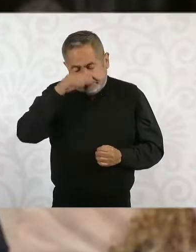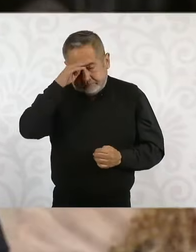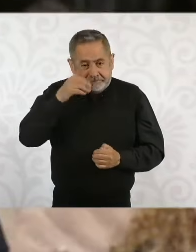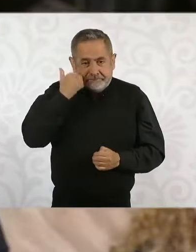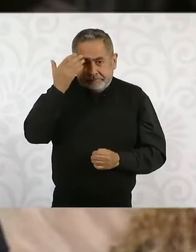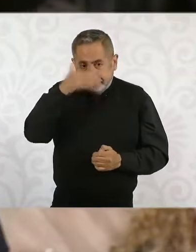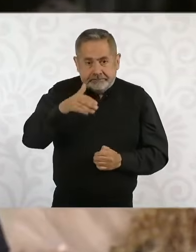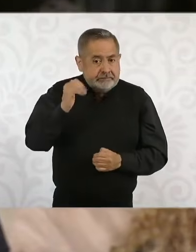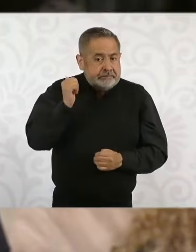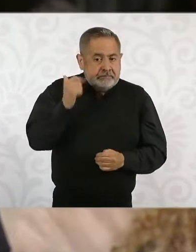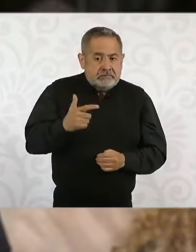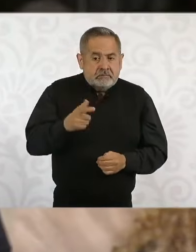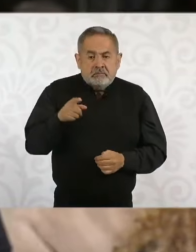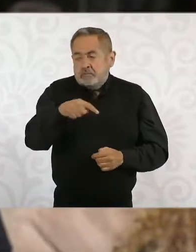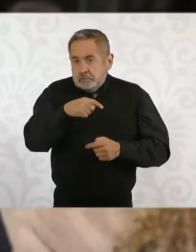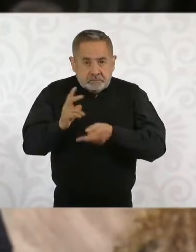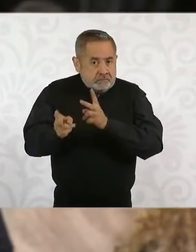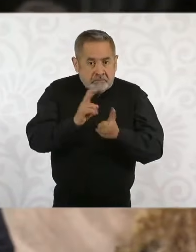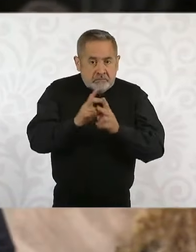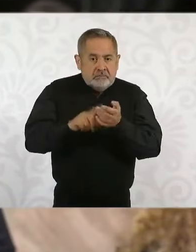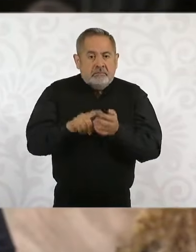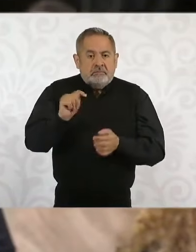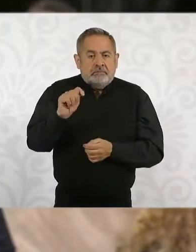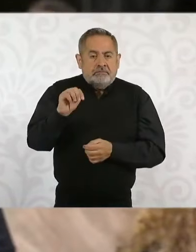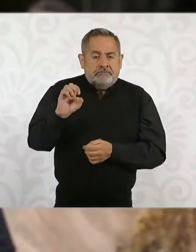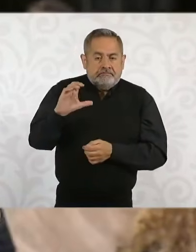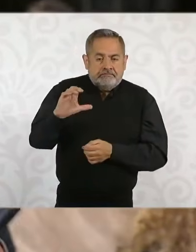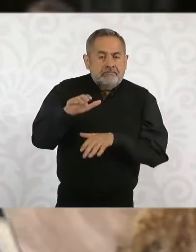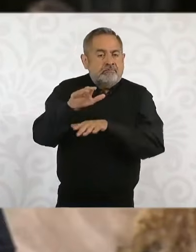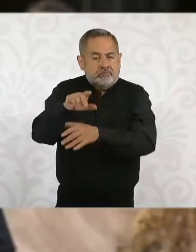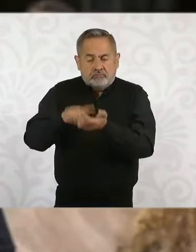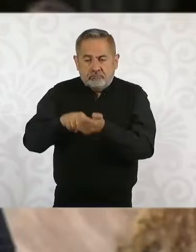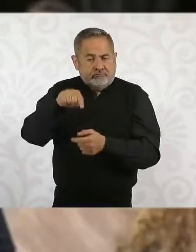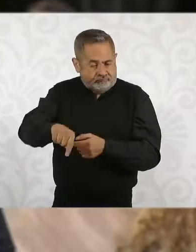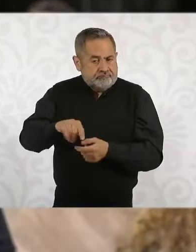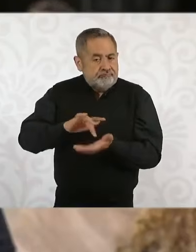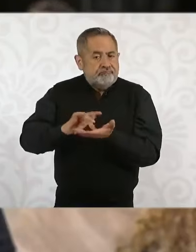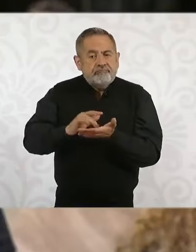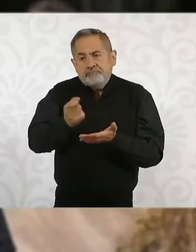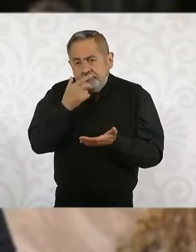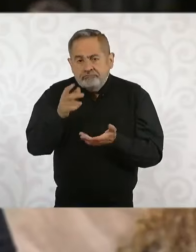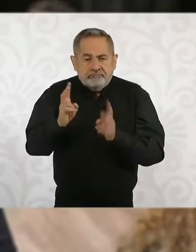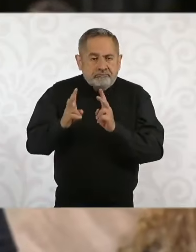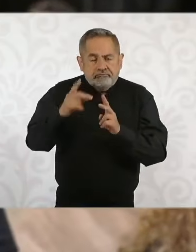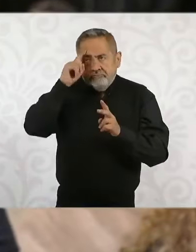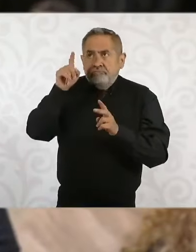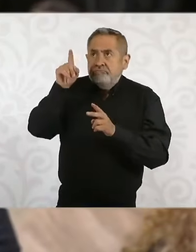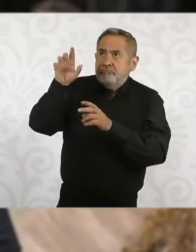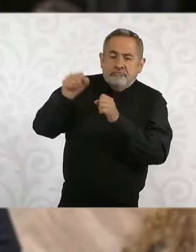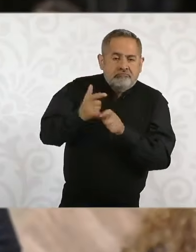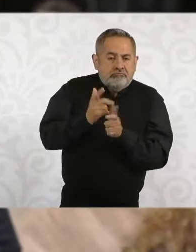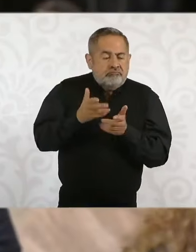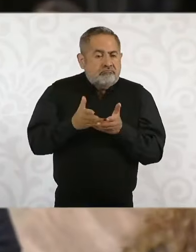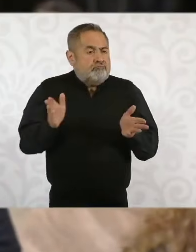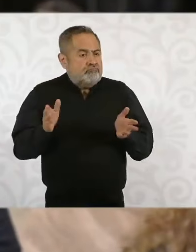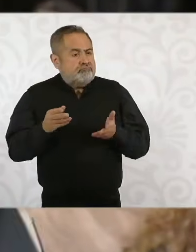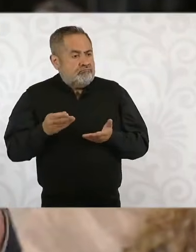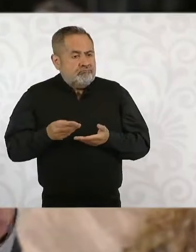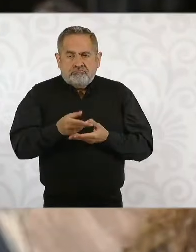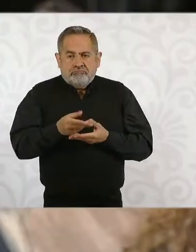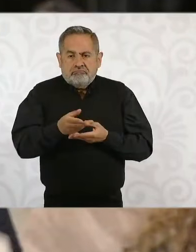si han hablado en el TEMEC sobre este caso para regional, el new near Shoring que sea regional.